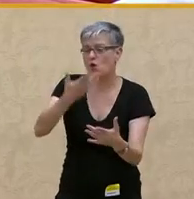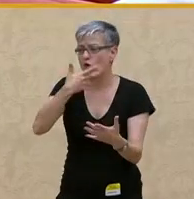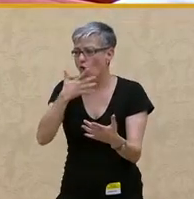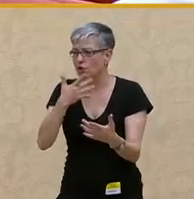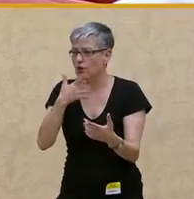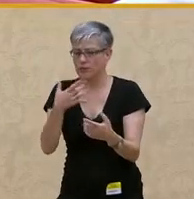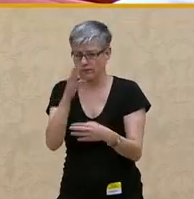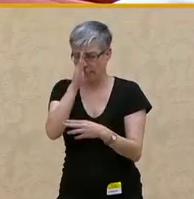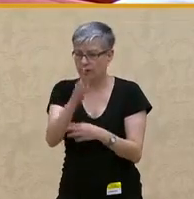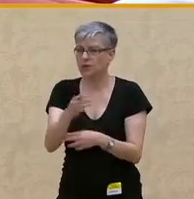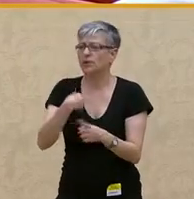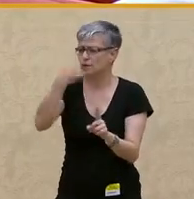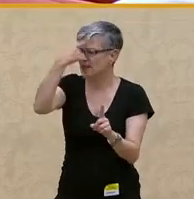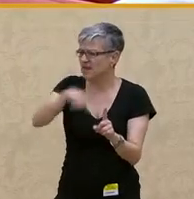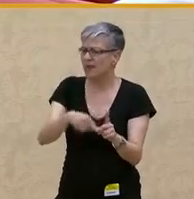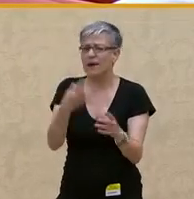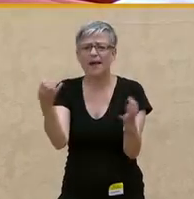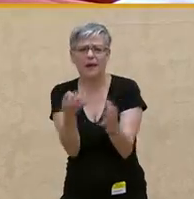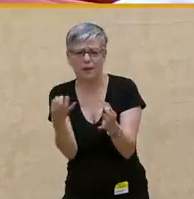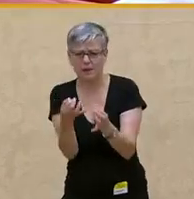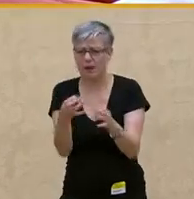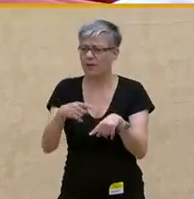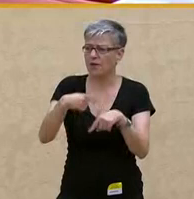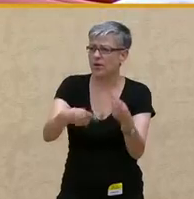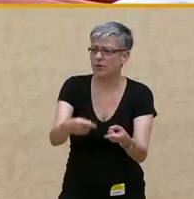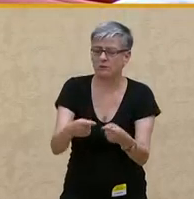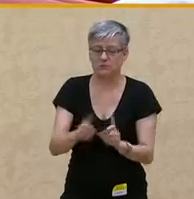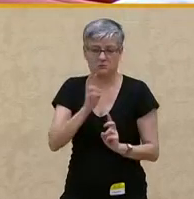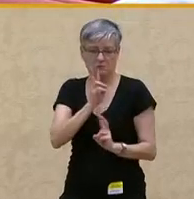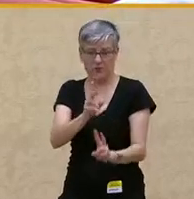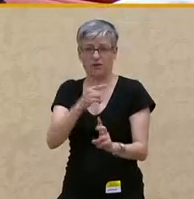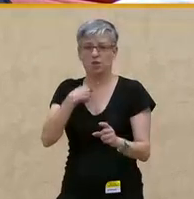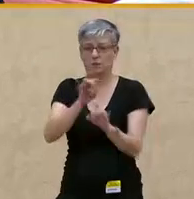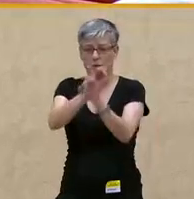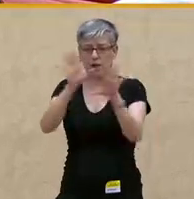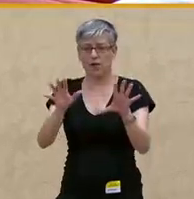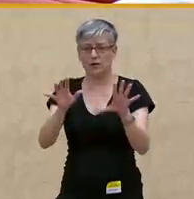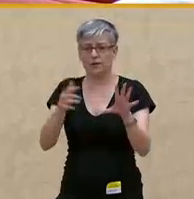mano la situación, saben lo que está pasando, existe esa tercera branca, como bien has dicho,